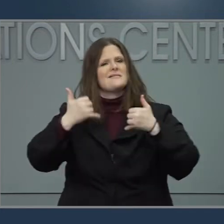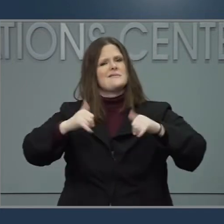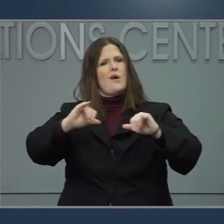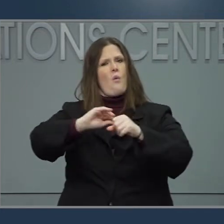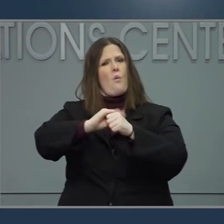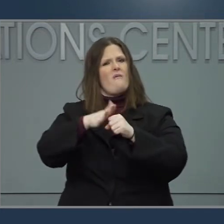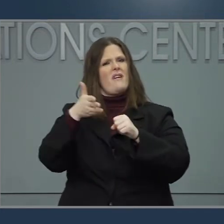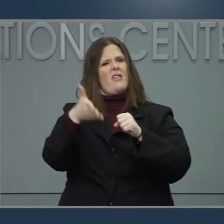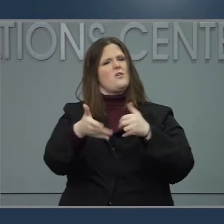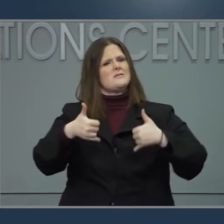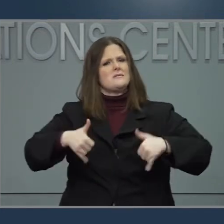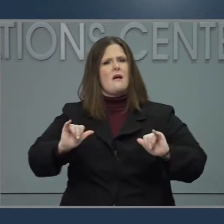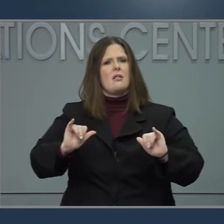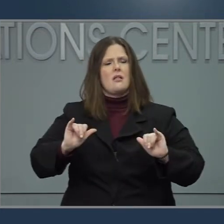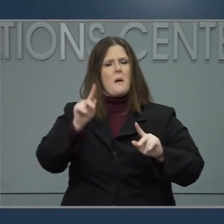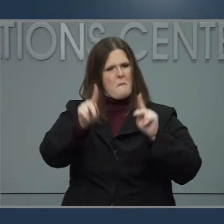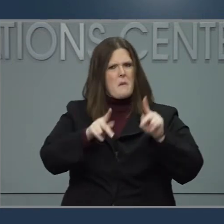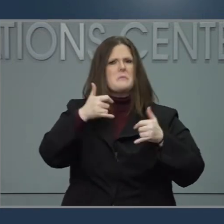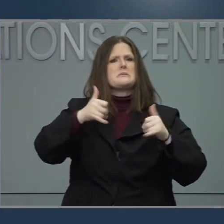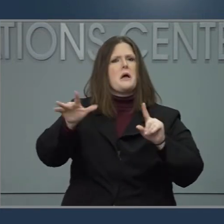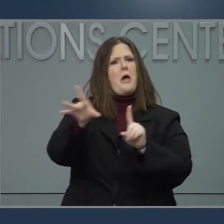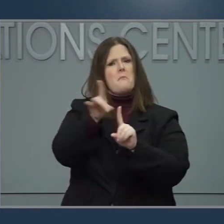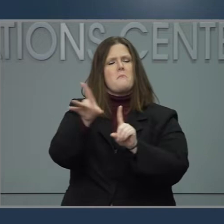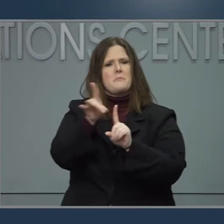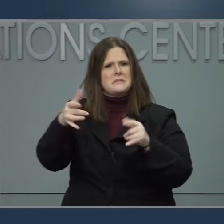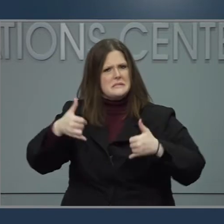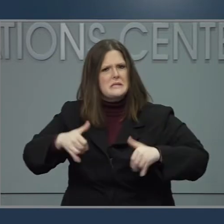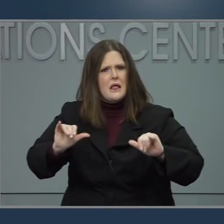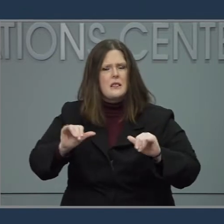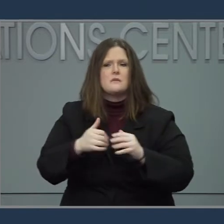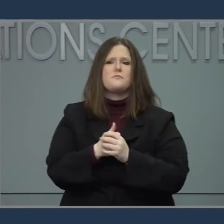y continúa infectando a las personas todos los días, así que estos son los cambios